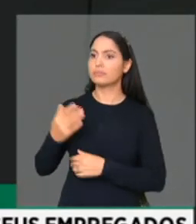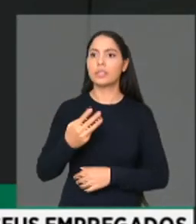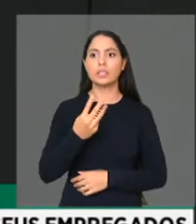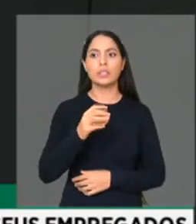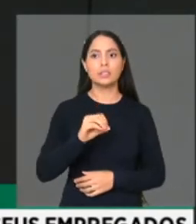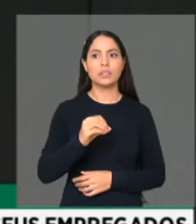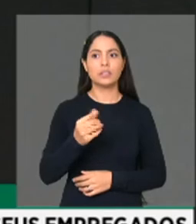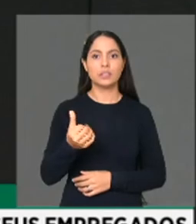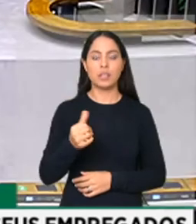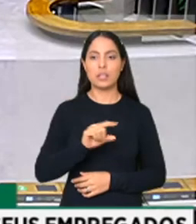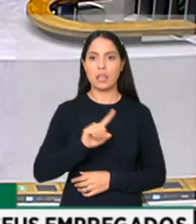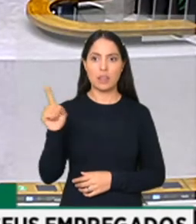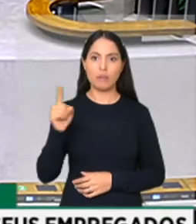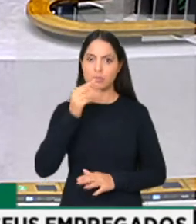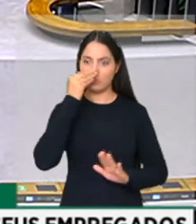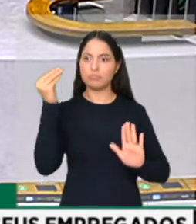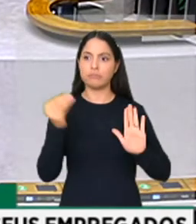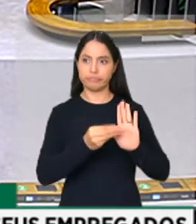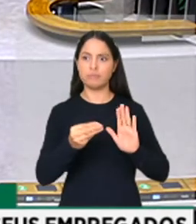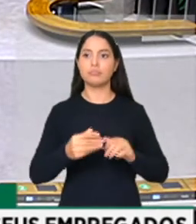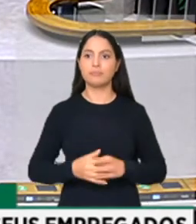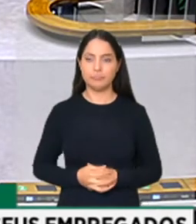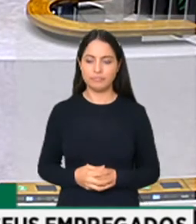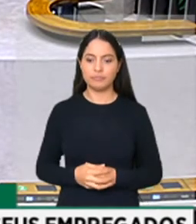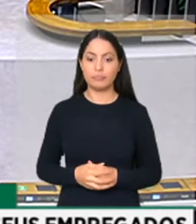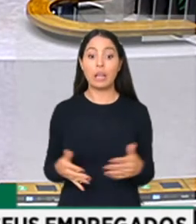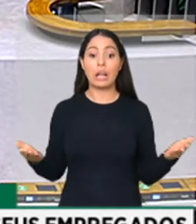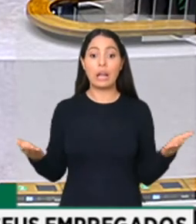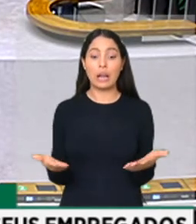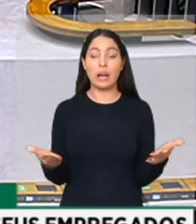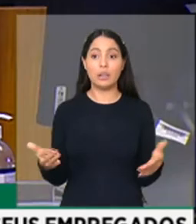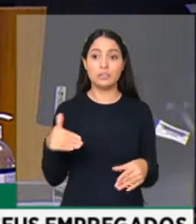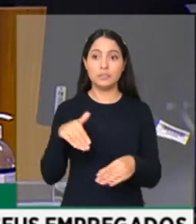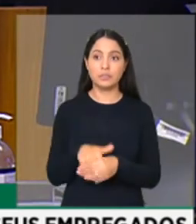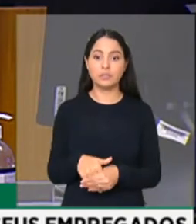[PRESIDENTE]:... VOTOS NÃO, O REQUERIMENTO ESTÁ REJEITADO.